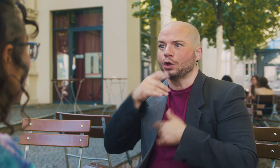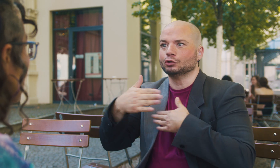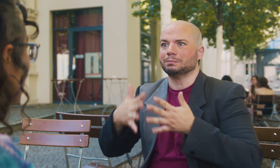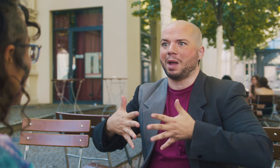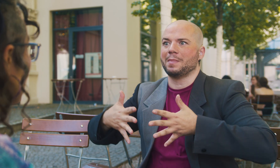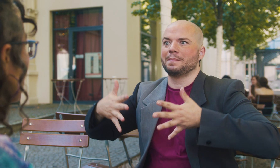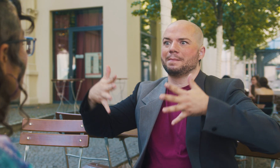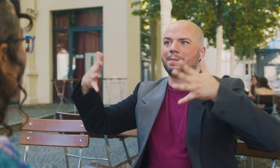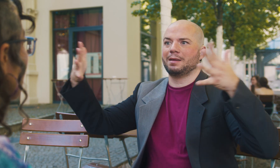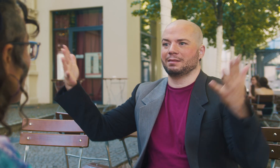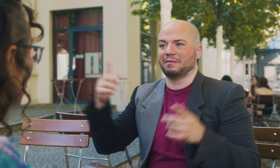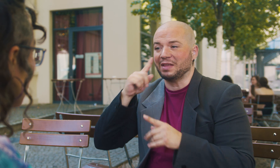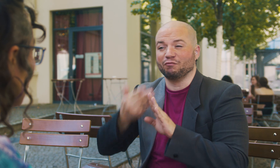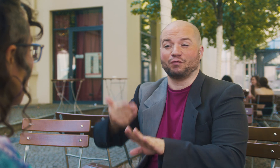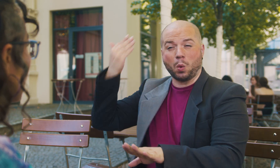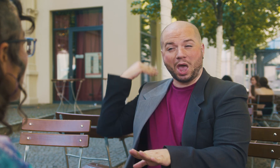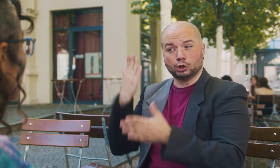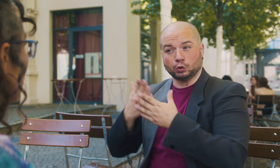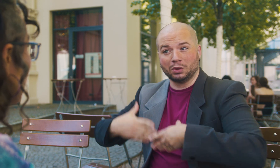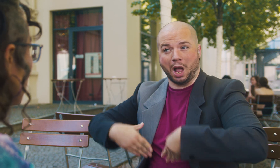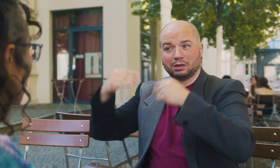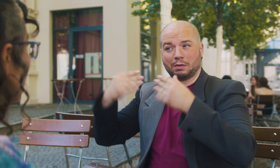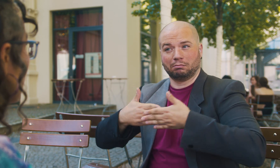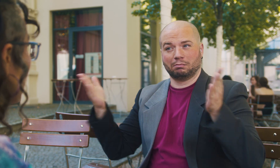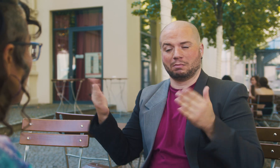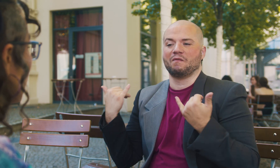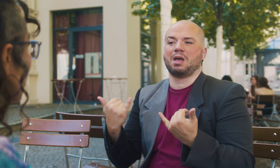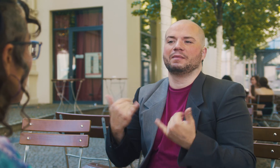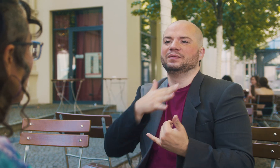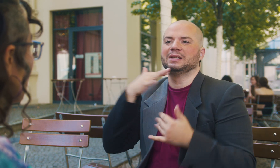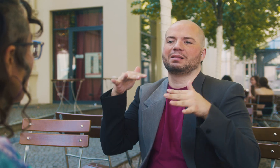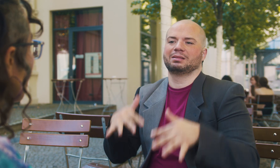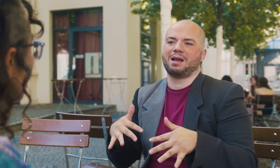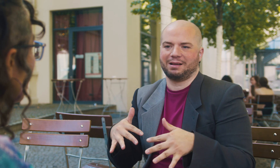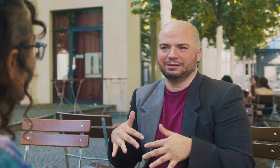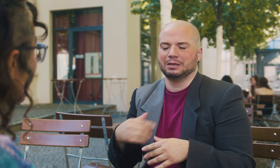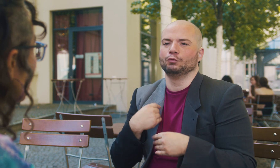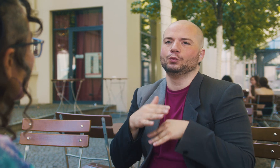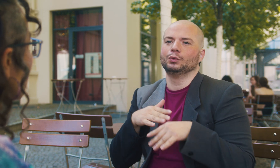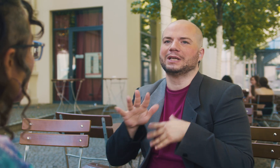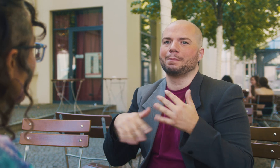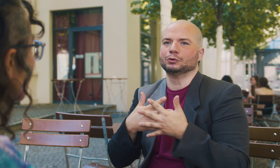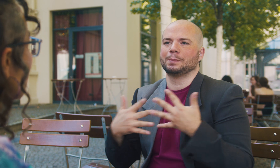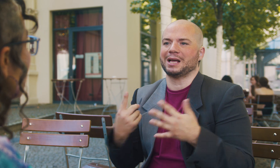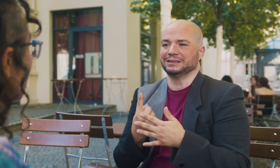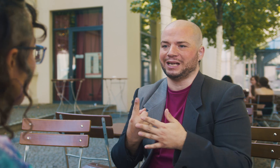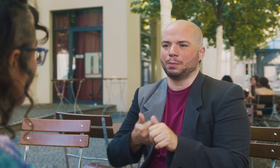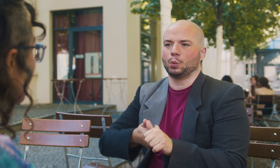in den Fachbereichen in letzten Jahren sehr stark weiter. Ich habe das Gefühl, dass die Gebärdensprache selbst an einigen Stellen noch rückschrittlich ist,